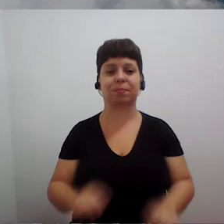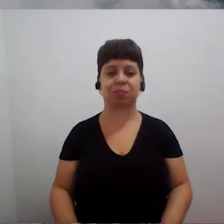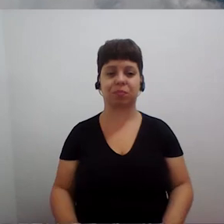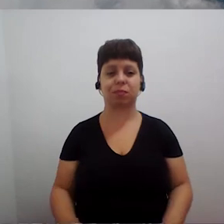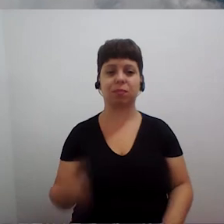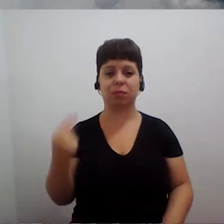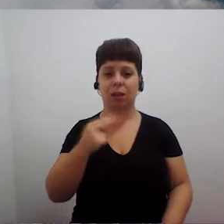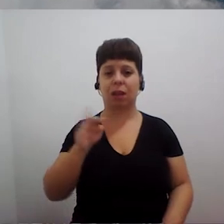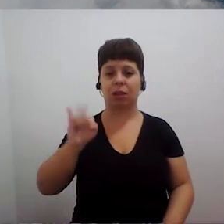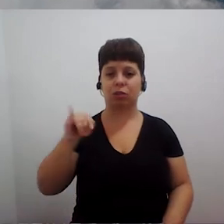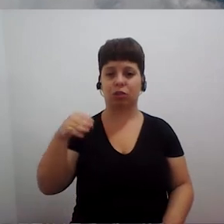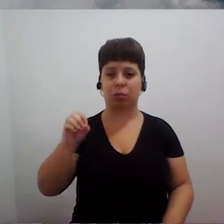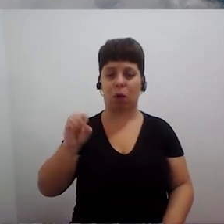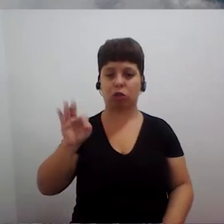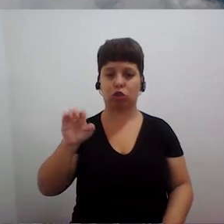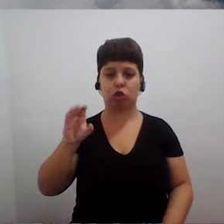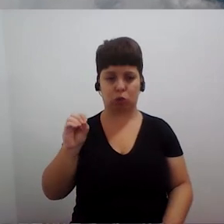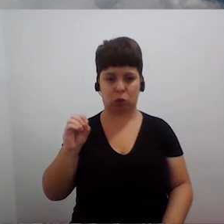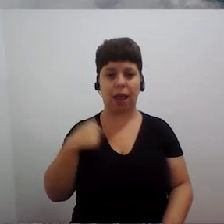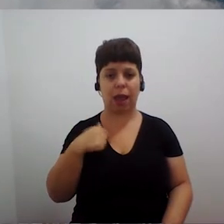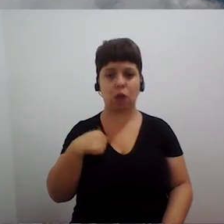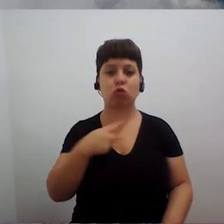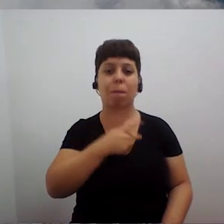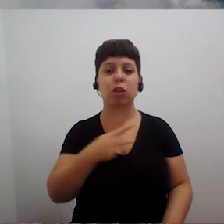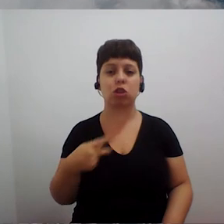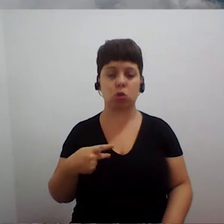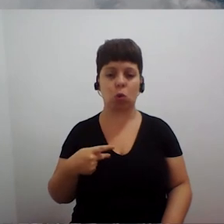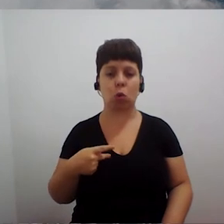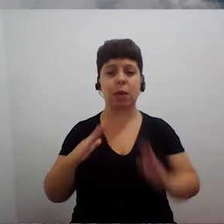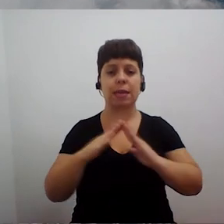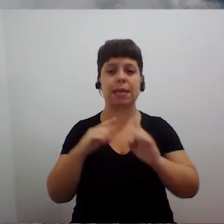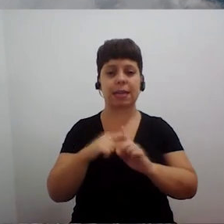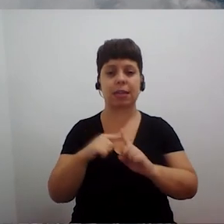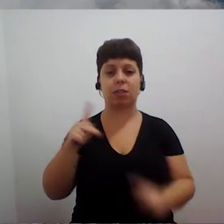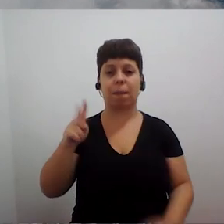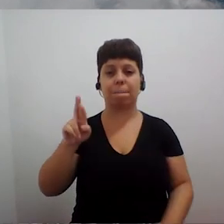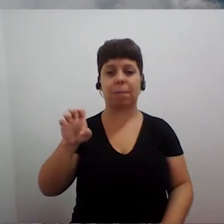Olá meu nome é Timóteo Carriker eu sou o pastor da Igreja Presbiteriana independente